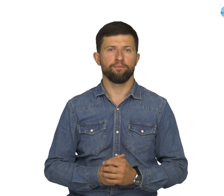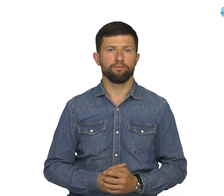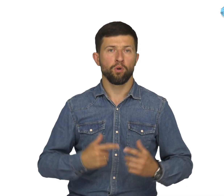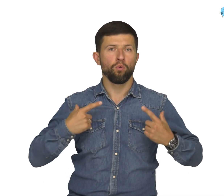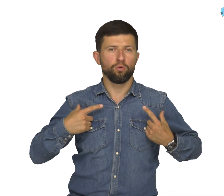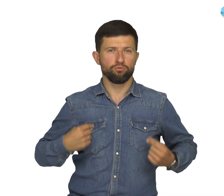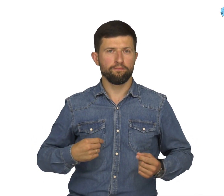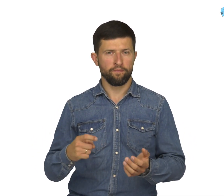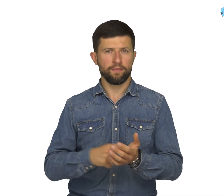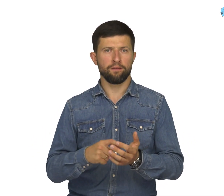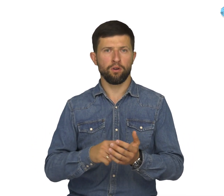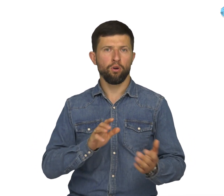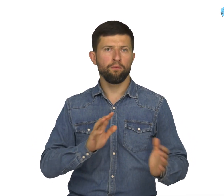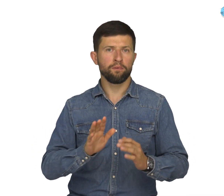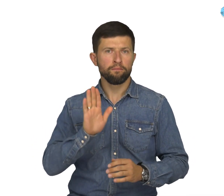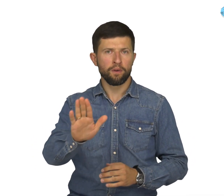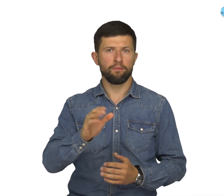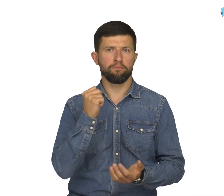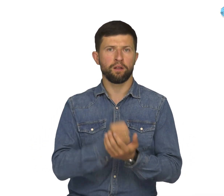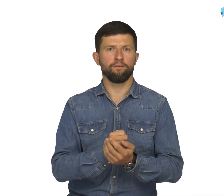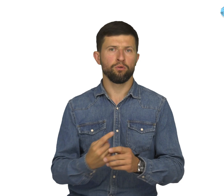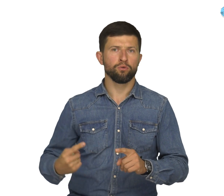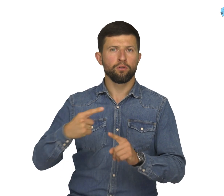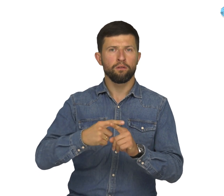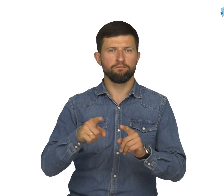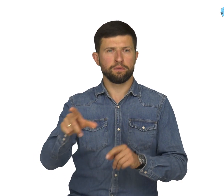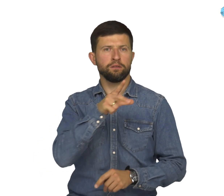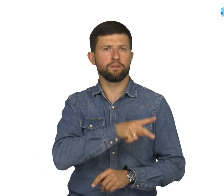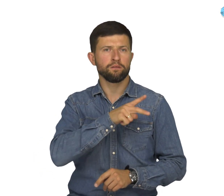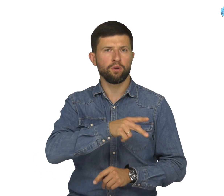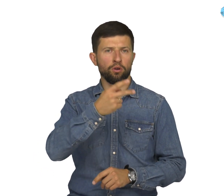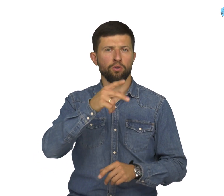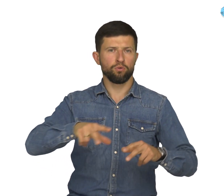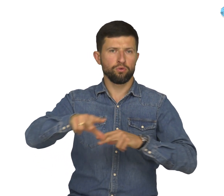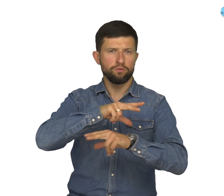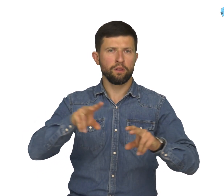4) na osobę wymagającą opieki jest ustalone prawo do dodatku do zasiłku rodzinnego